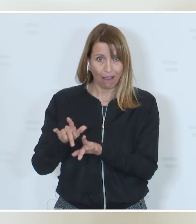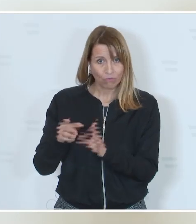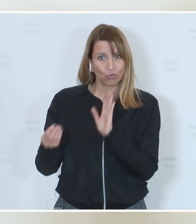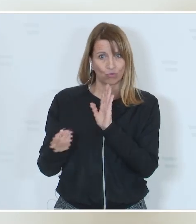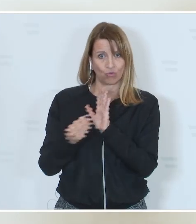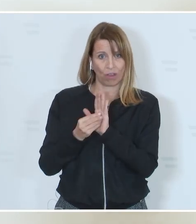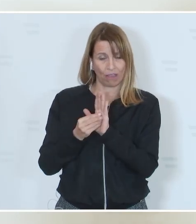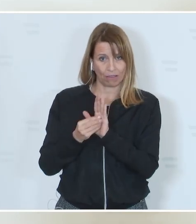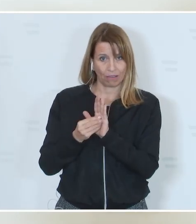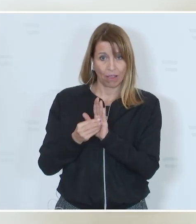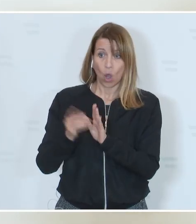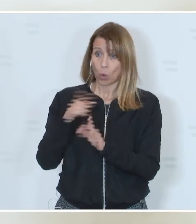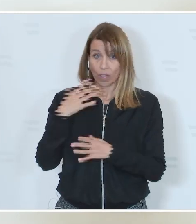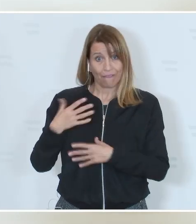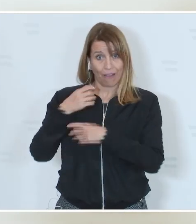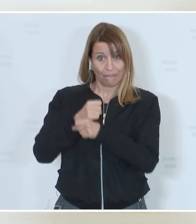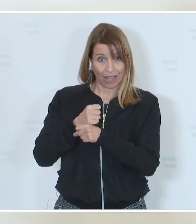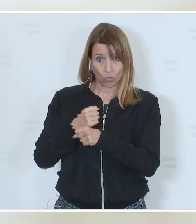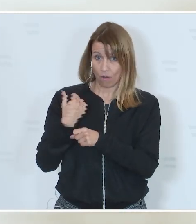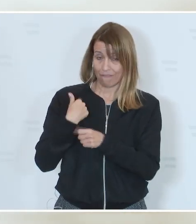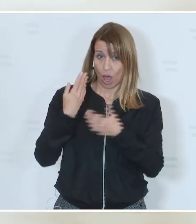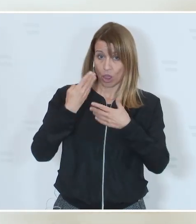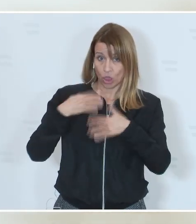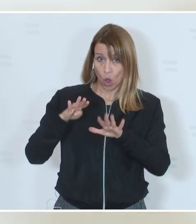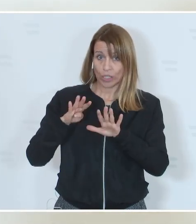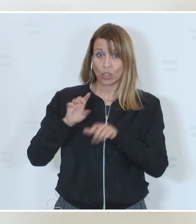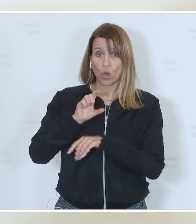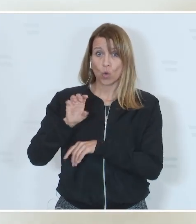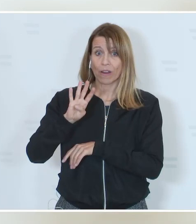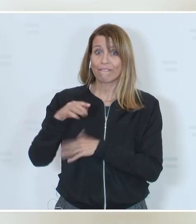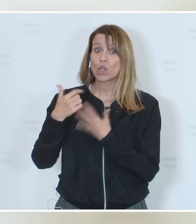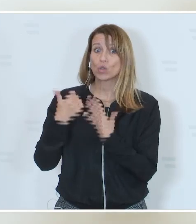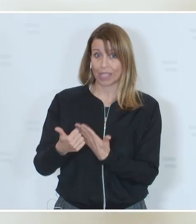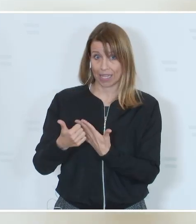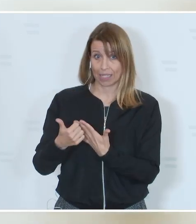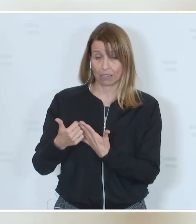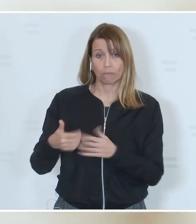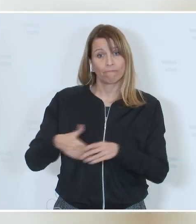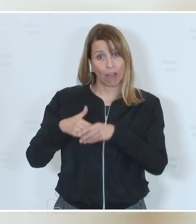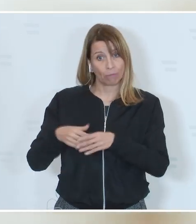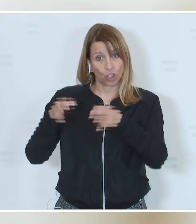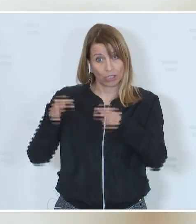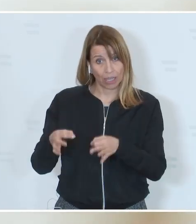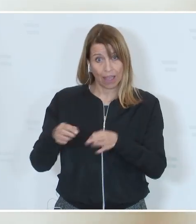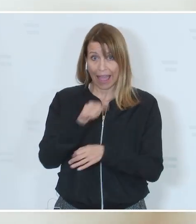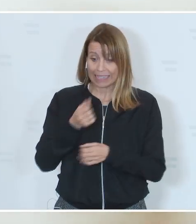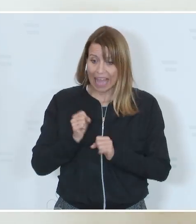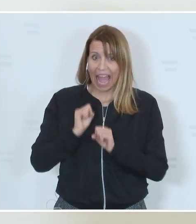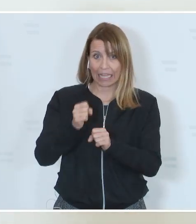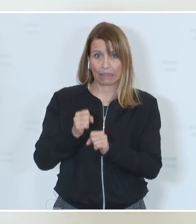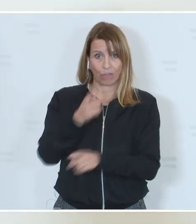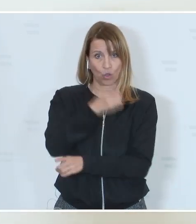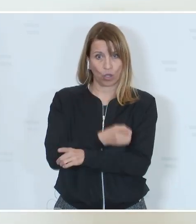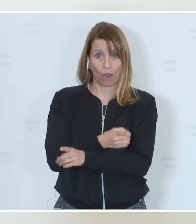Unsere Verfassung wurde 1964 verabschiedet. Die aktive Neutralität ist Malta sehr wichtig. Und